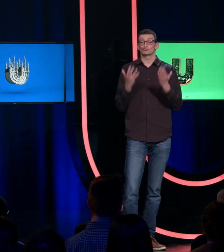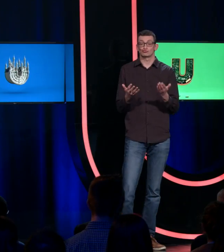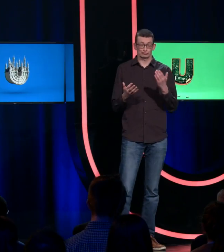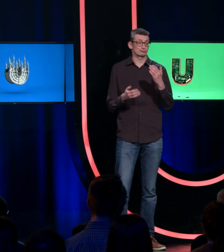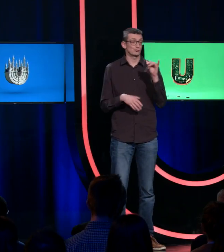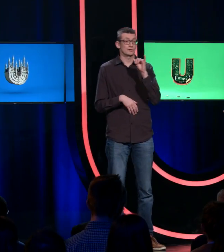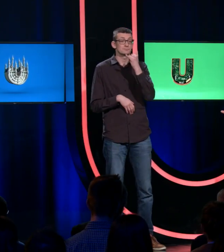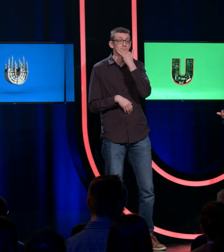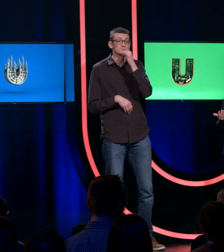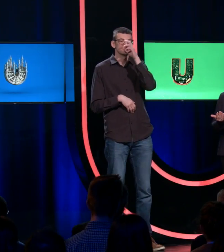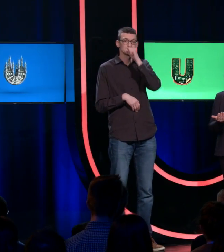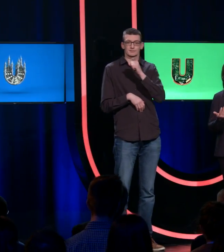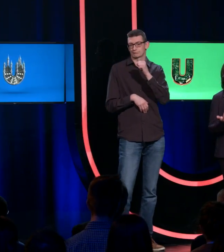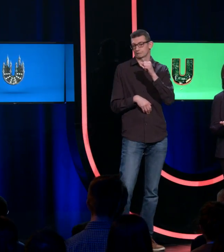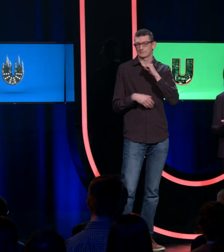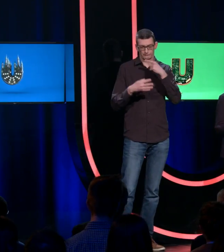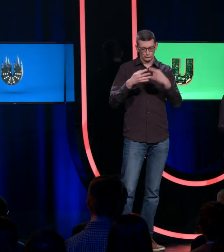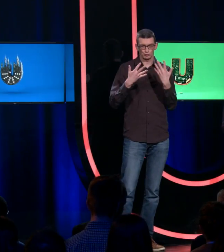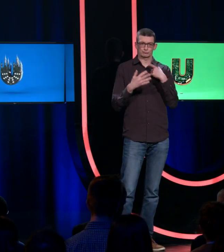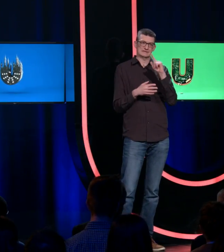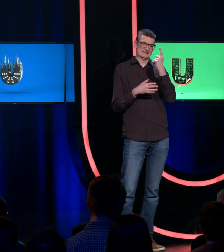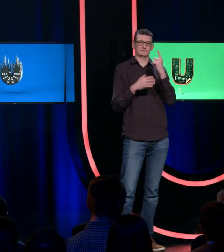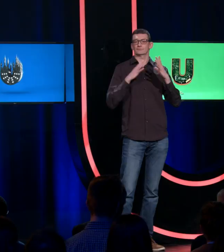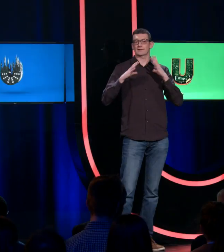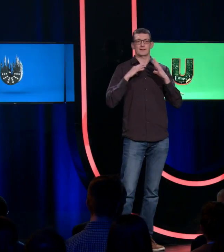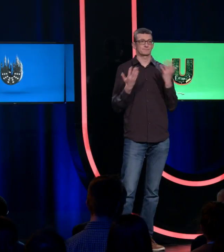Misverstand nummer één: gebarentaal is universeel.